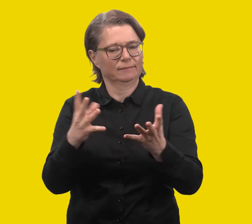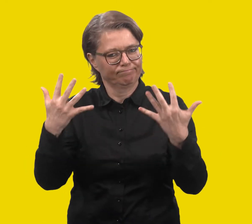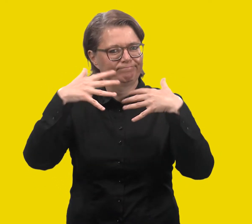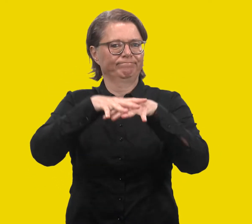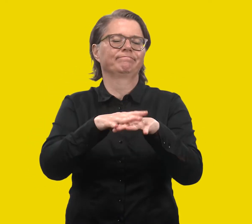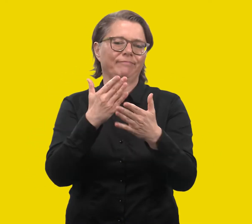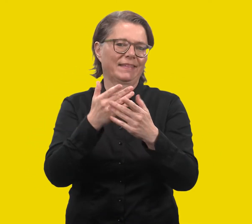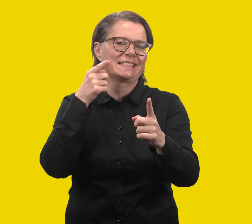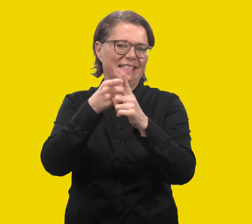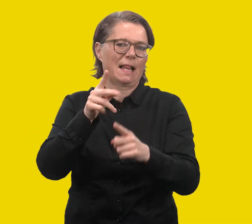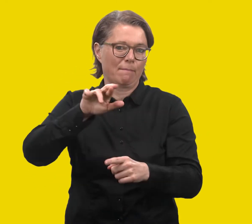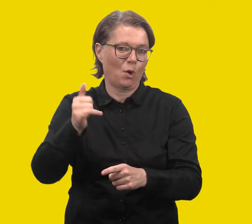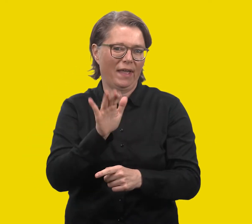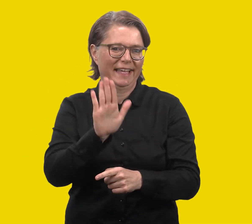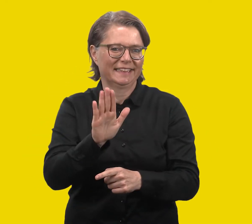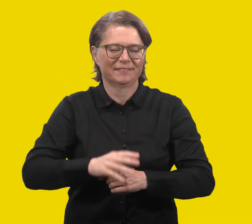eingebunden werden.